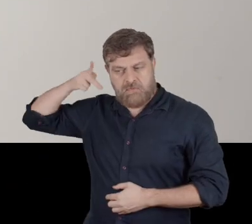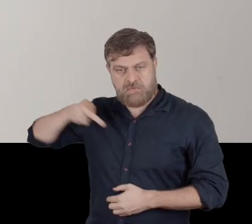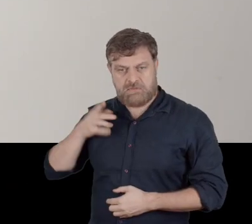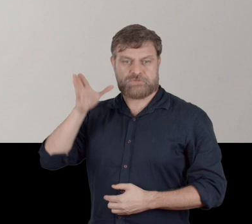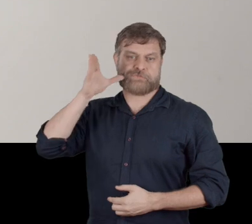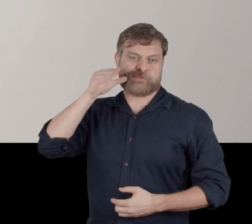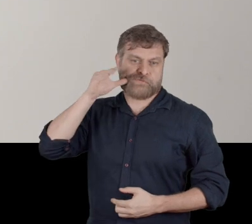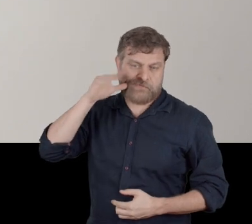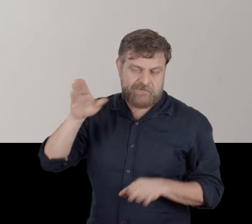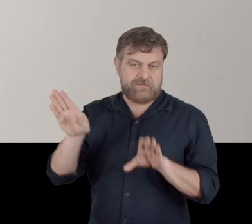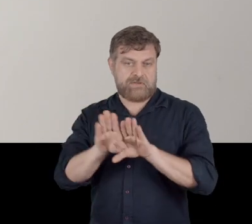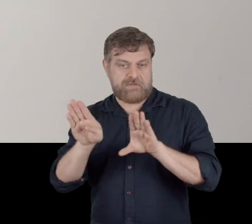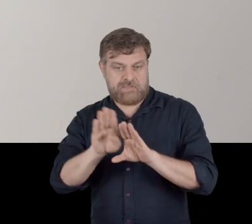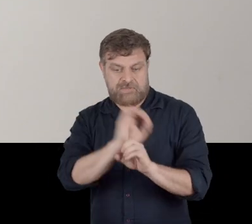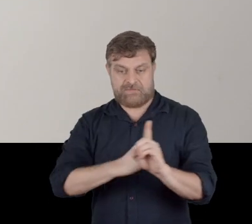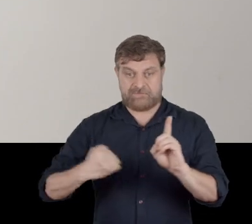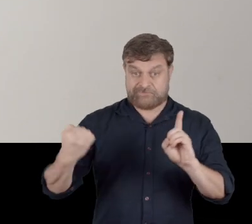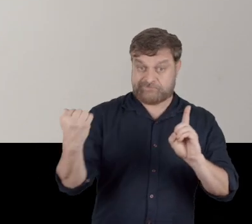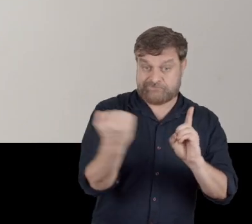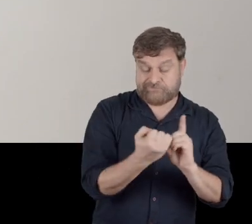dos próprios funcionários, a sociedade civil, enfim…